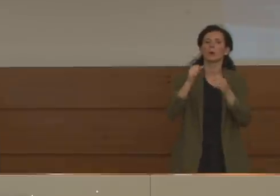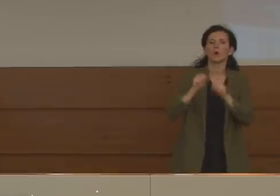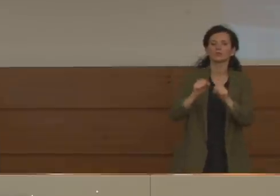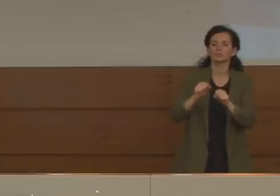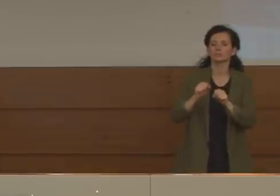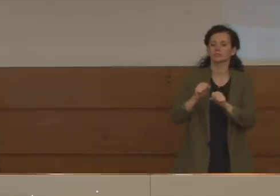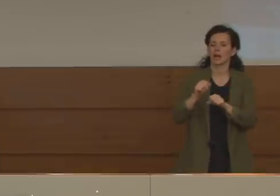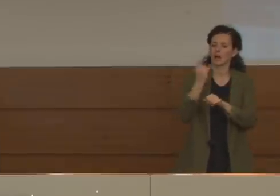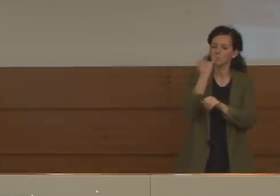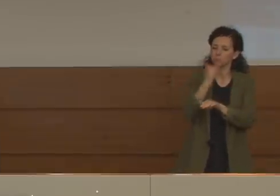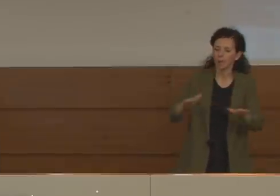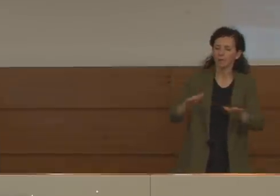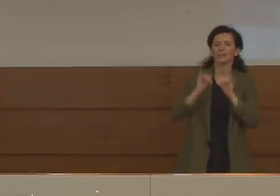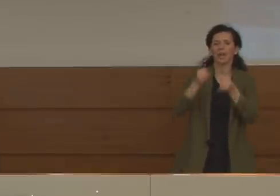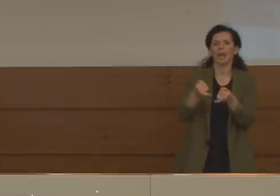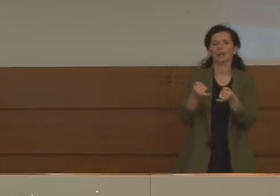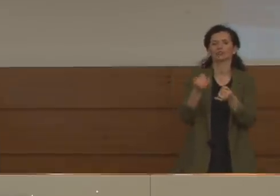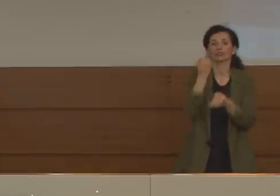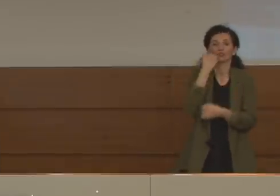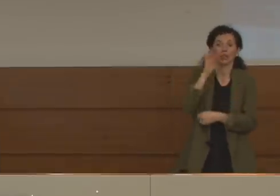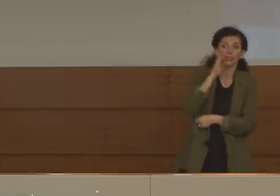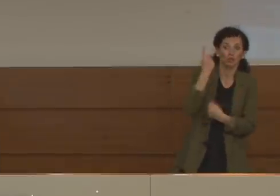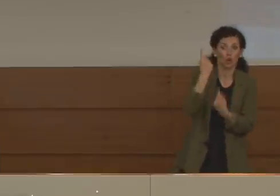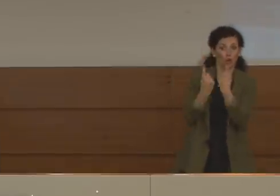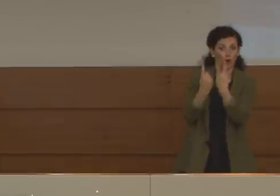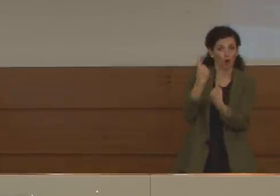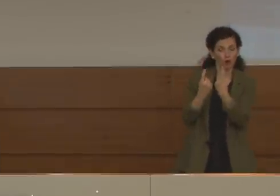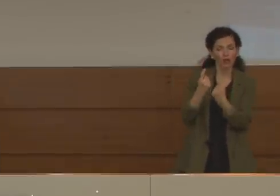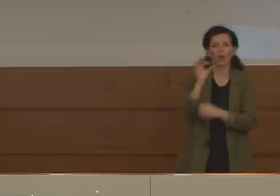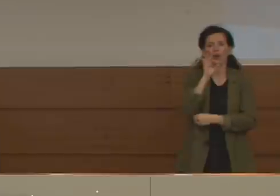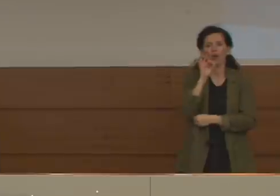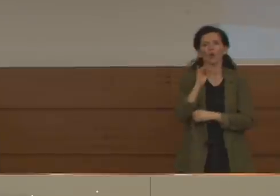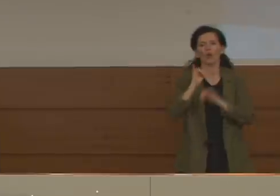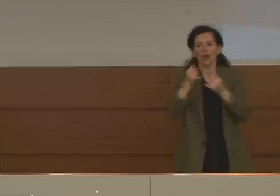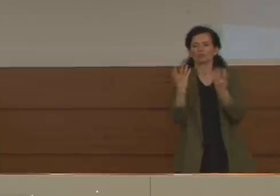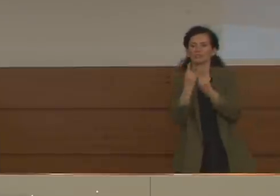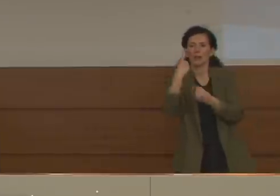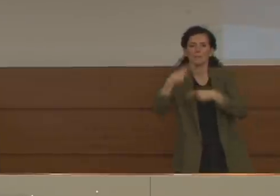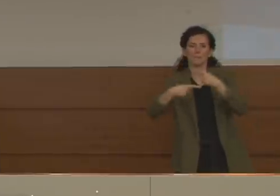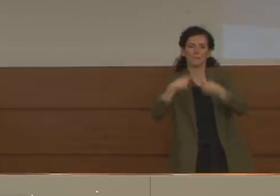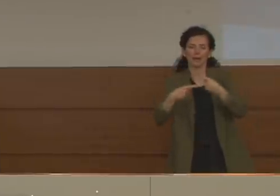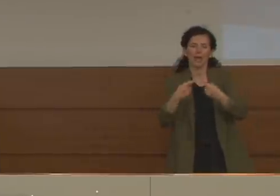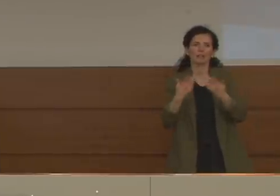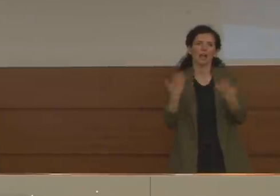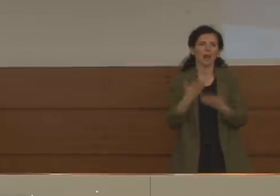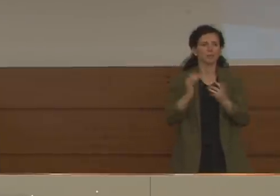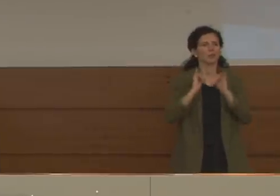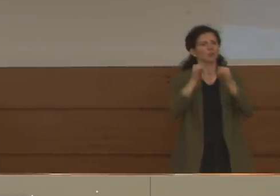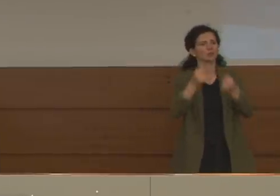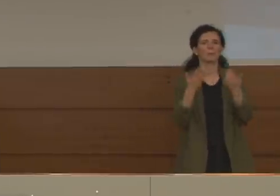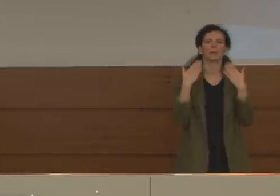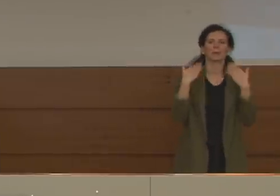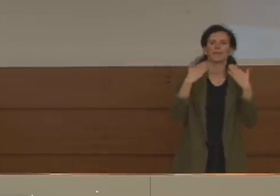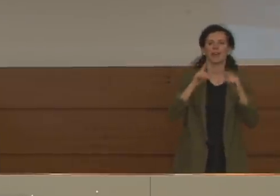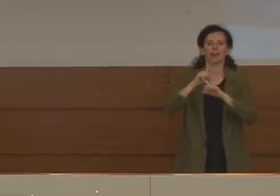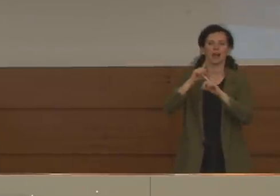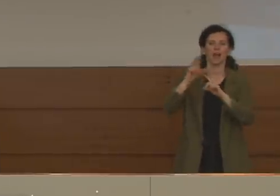per esercitare il diritto al sole, alla primavera.